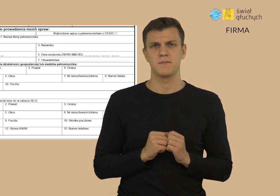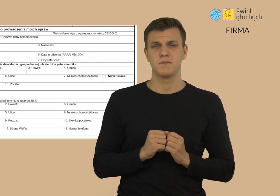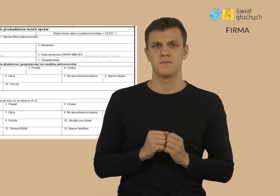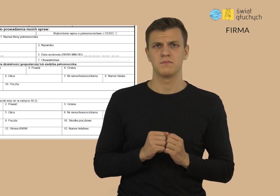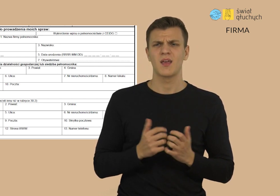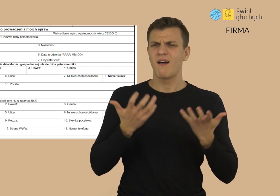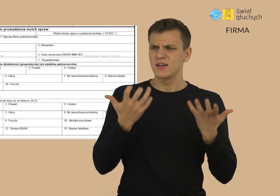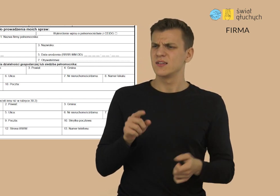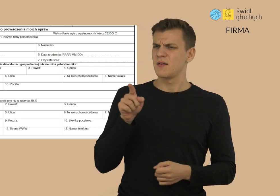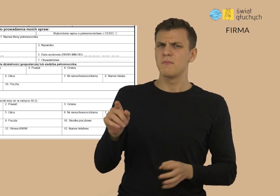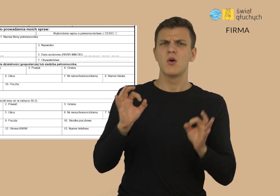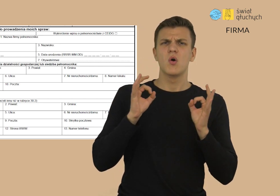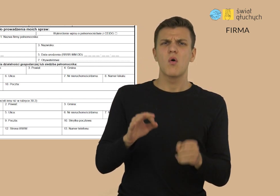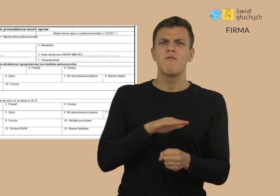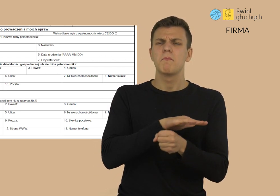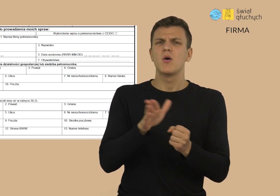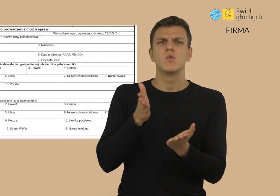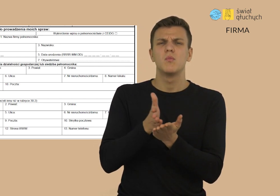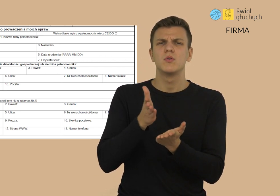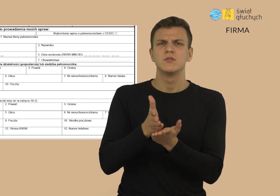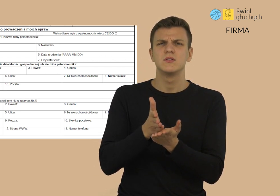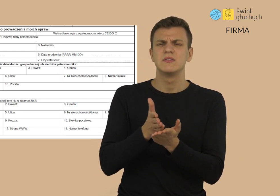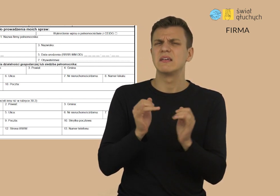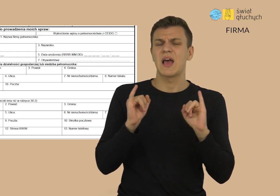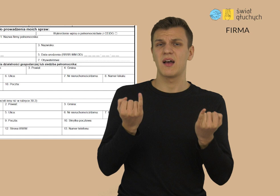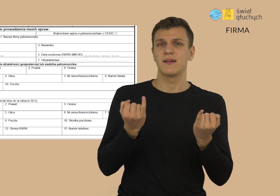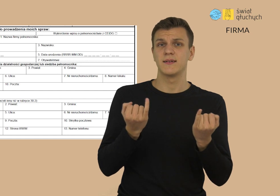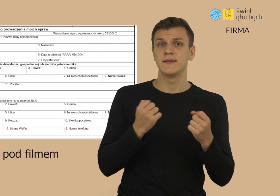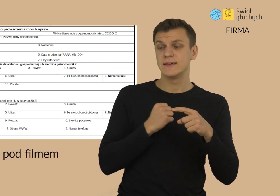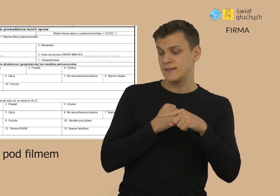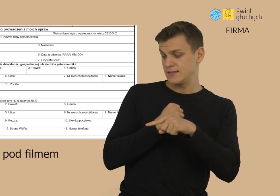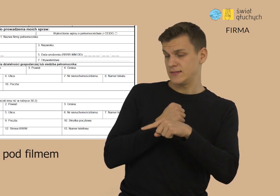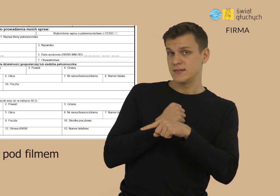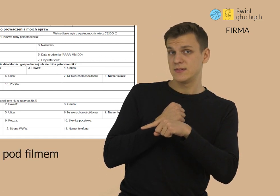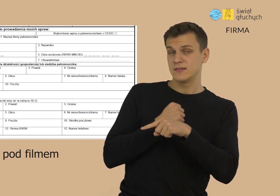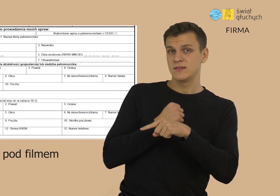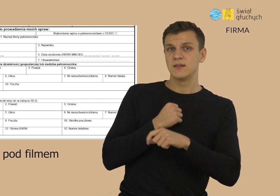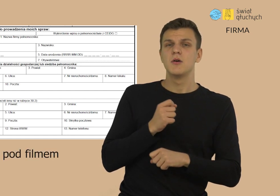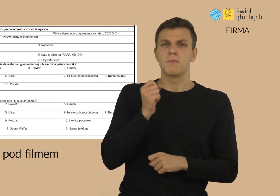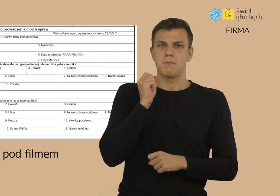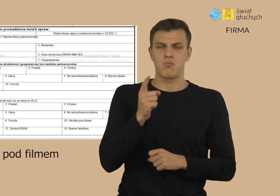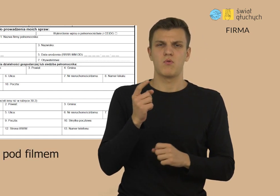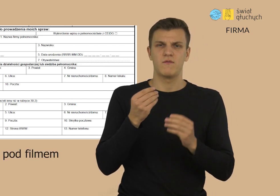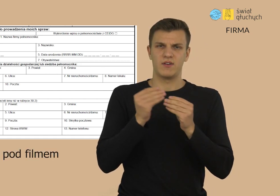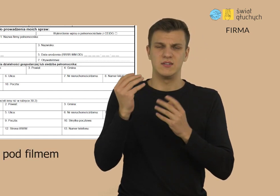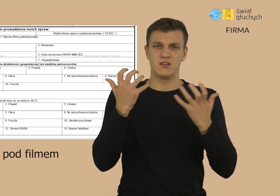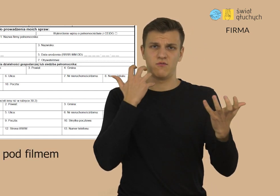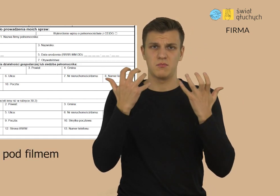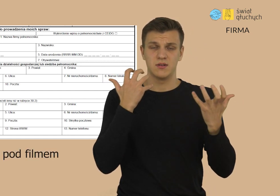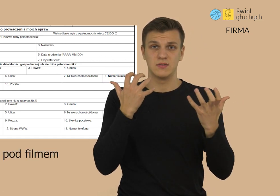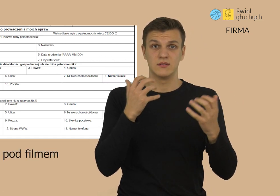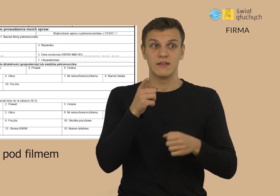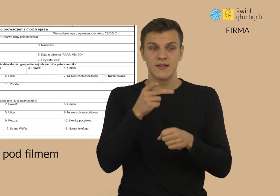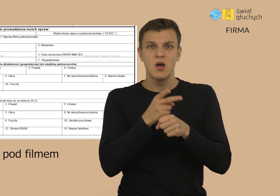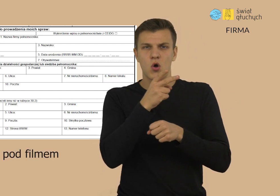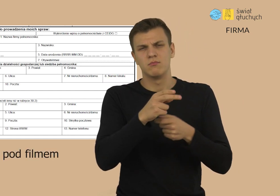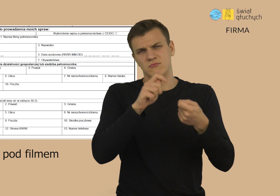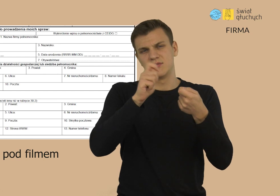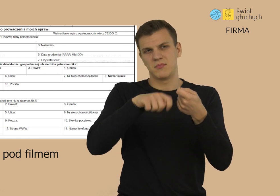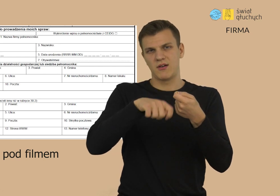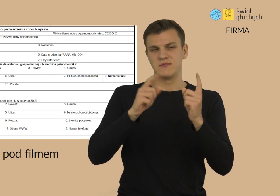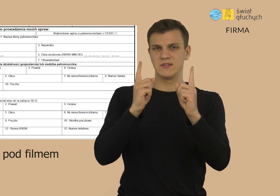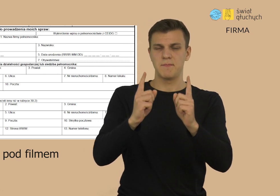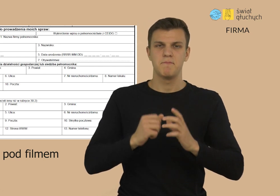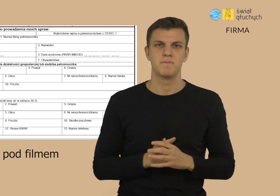Aby go wyznaczyc, dowiedz się więcej na ten temat w kodeksie cywilnym.